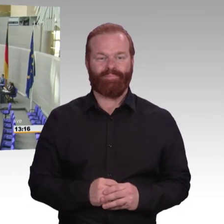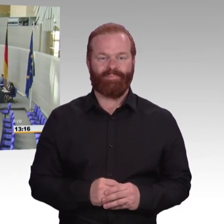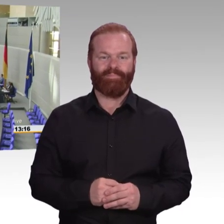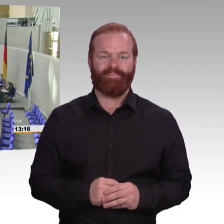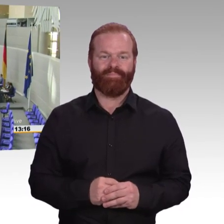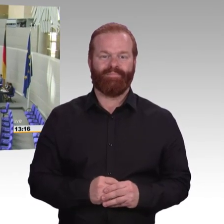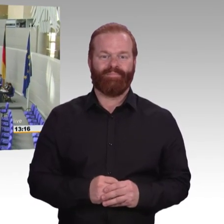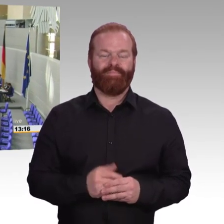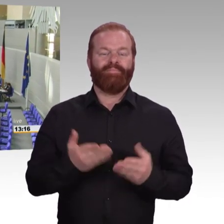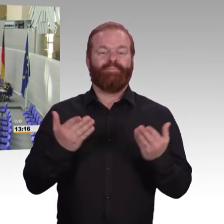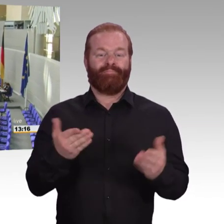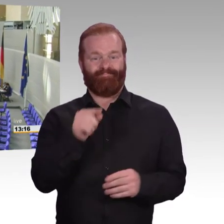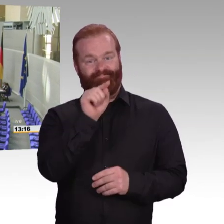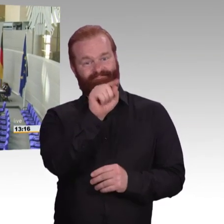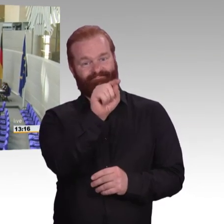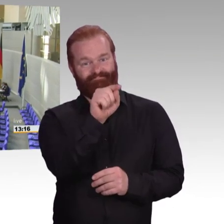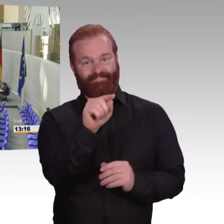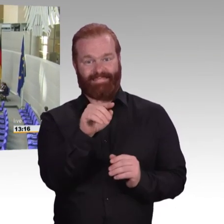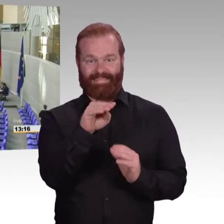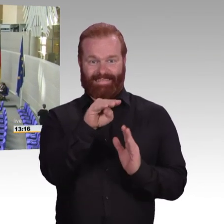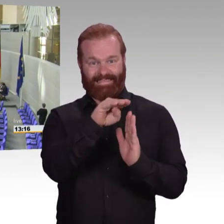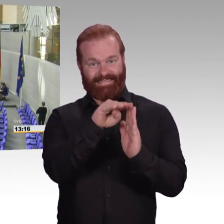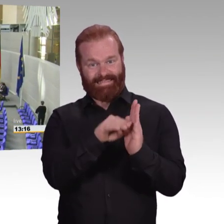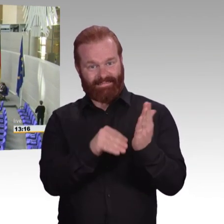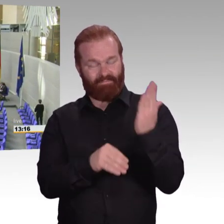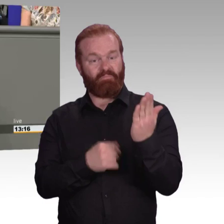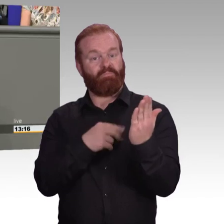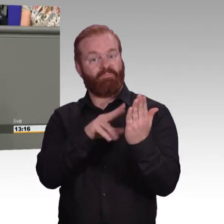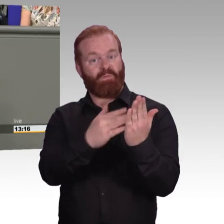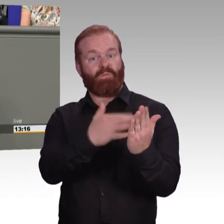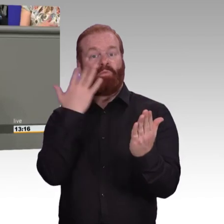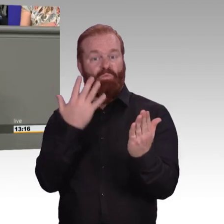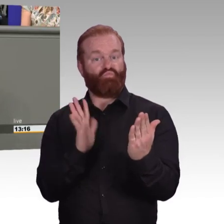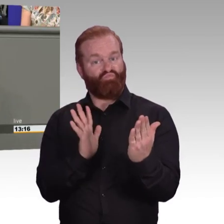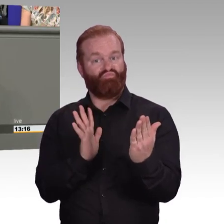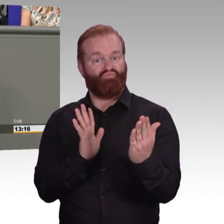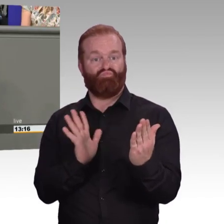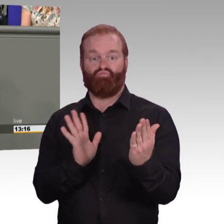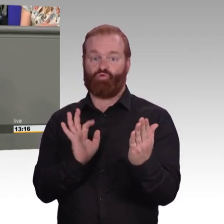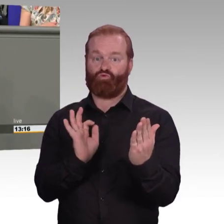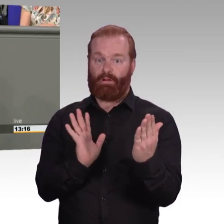Aber sind Kinder nicht bereits vollumfänglich Träger von Grundrechten? Ist das Grundgesetz lückenhaft